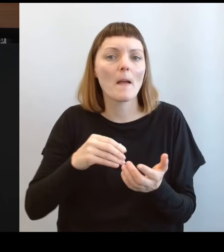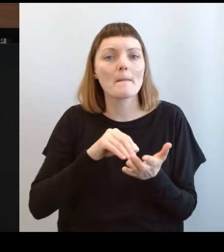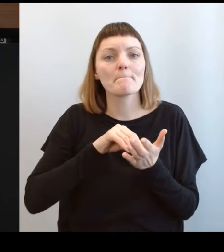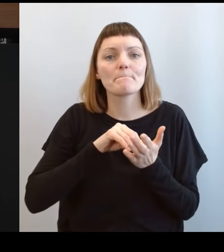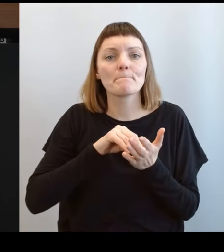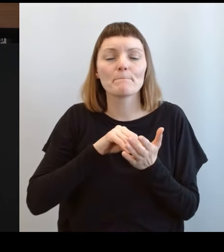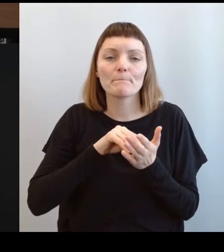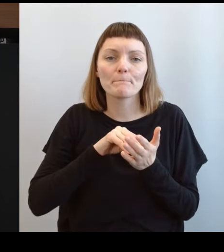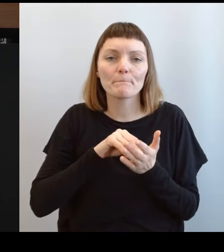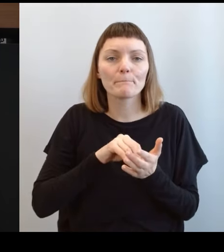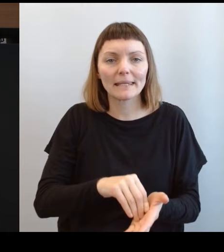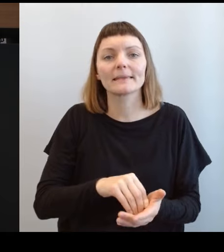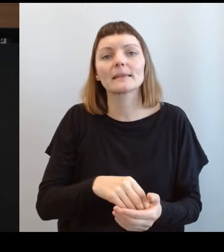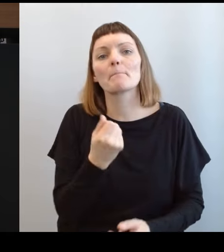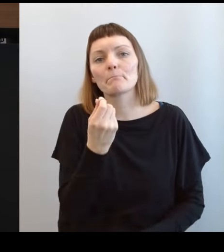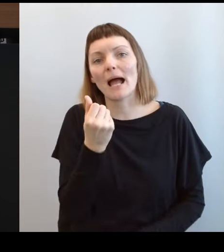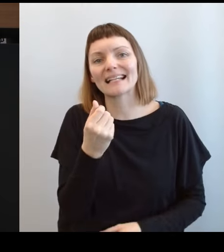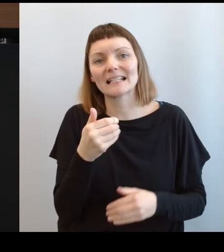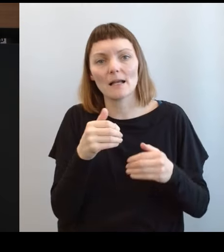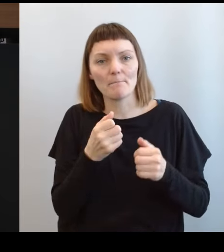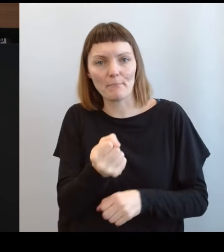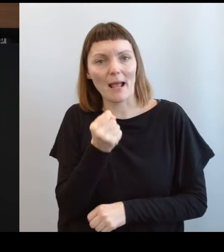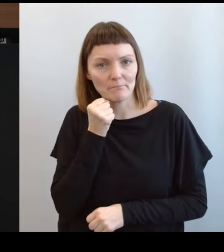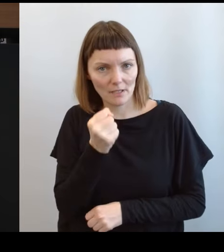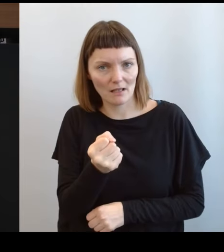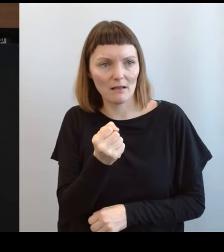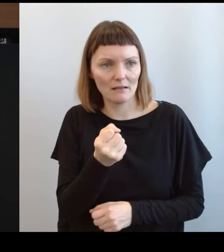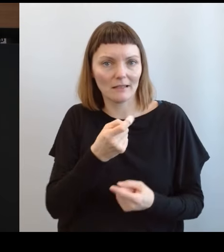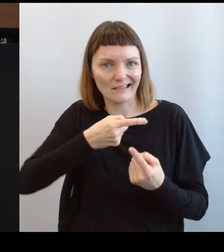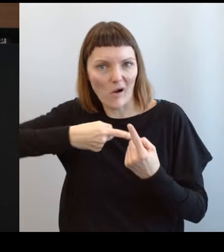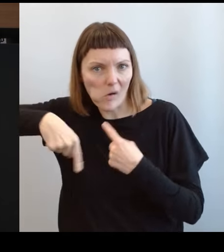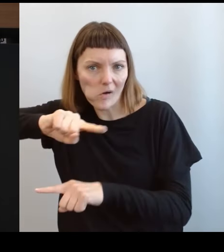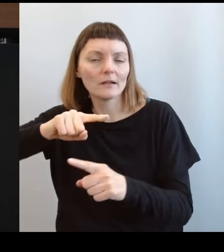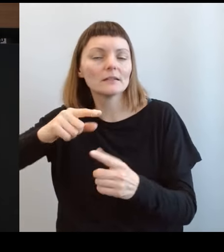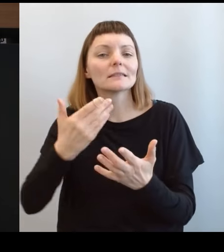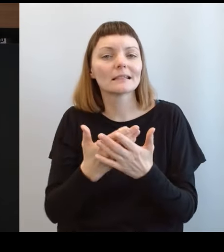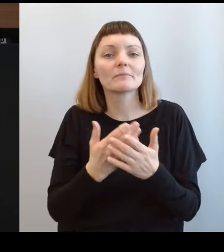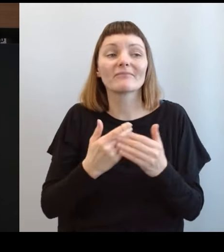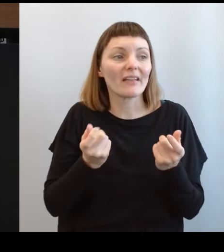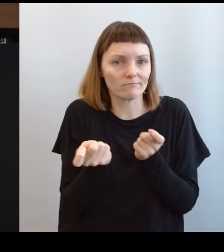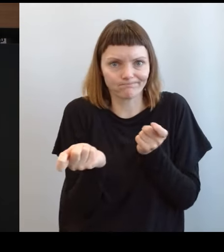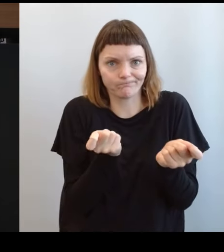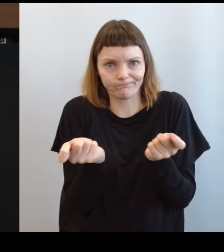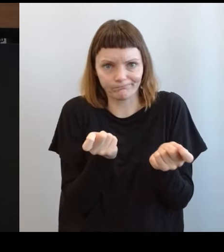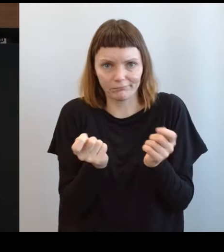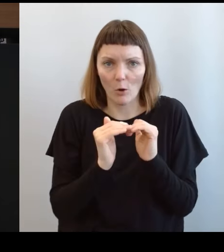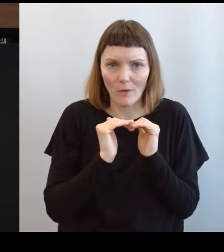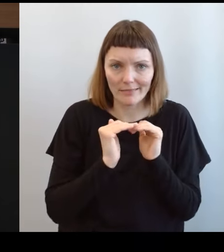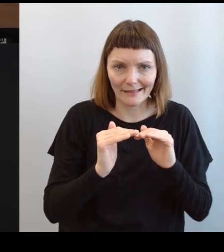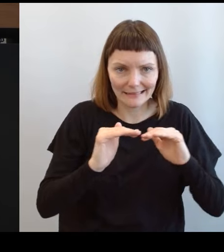einzuführen, weil wir damit eben auch die Mietpreisverstöße gerade auch bei privaten Wohnungsunternehmen angehen können.